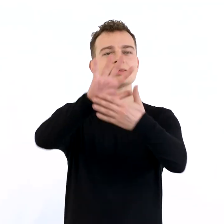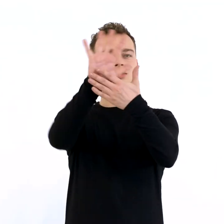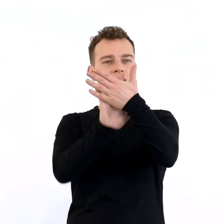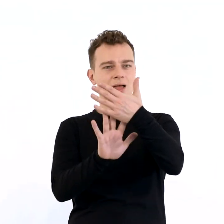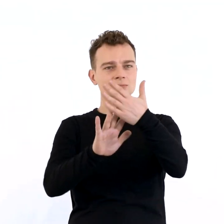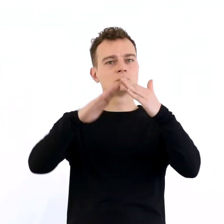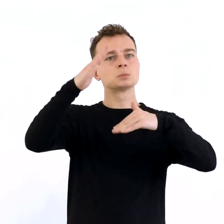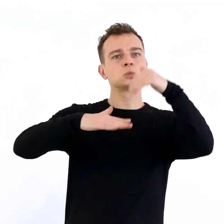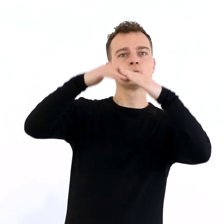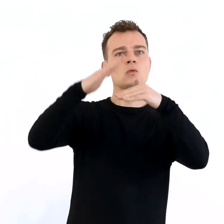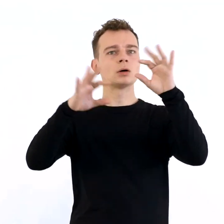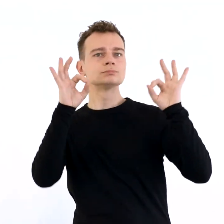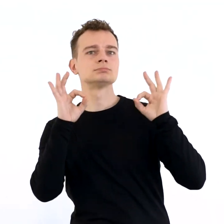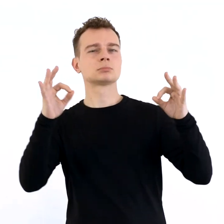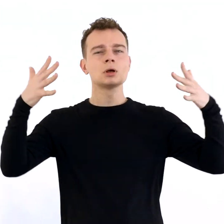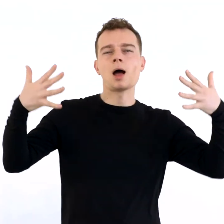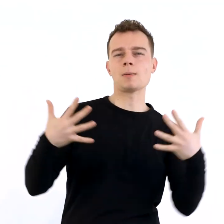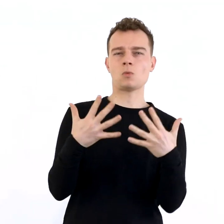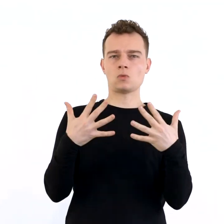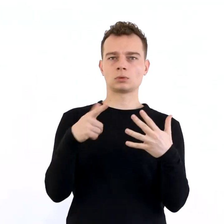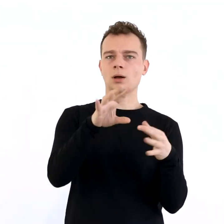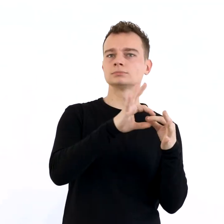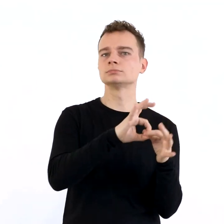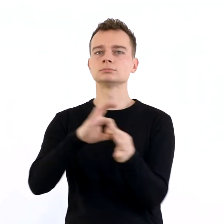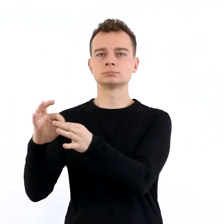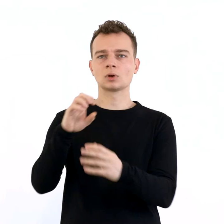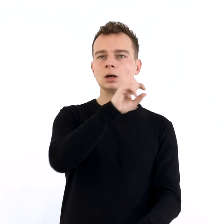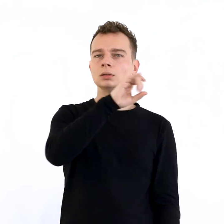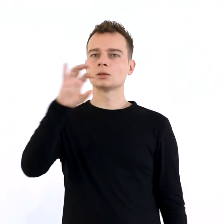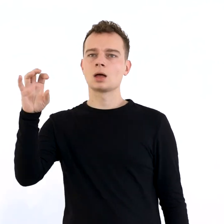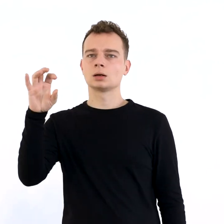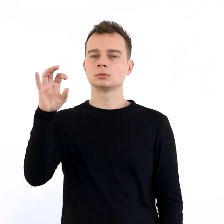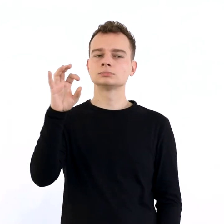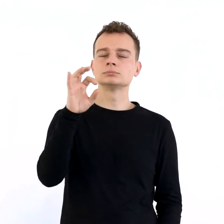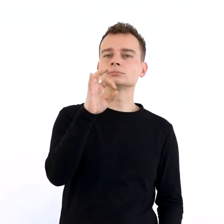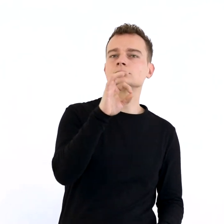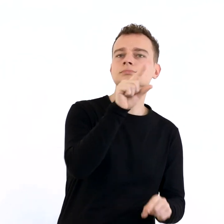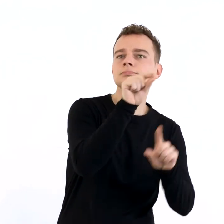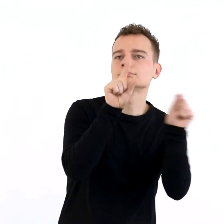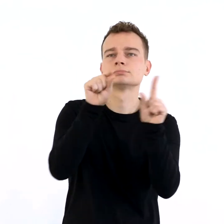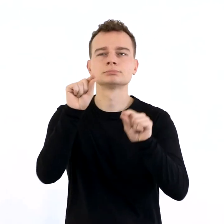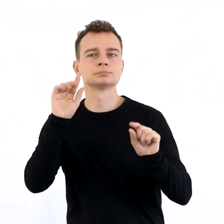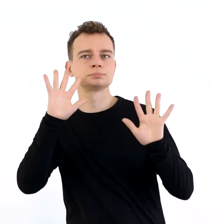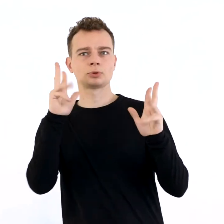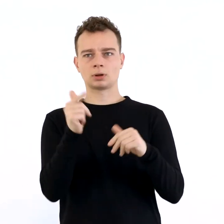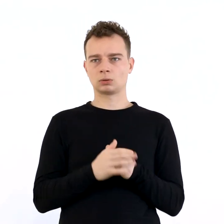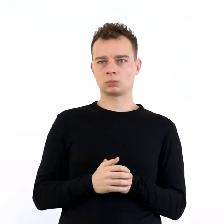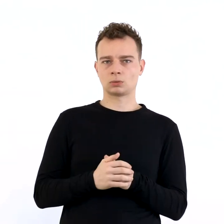Na harmonijną budowę tekstu składa się piękno poszczególnych liter